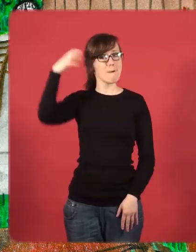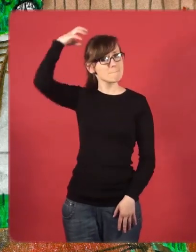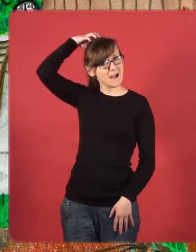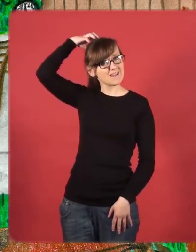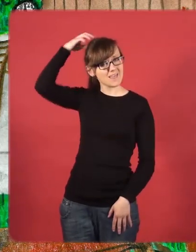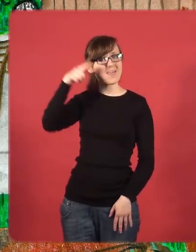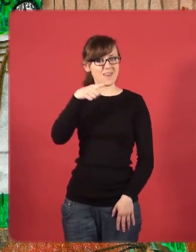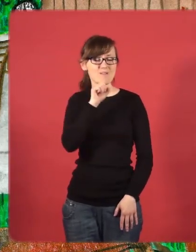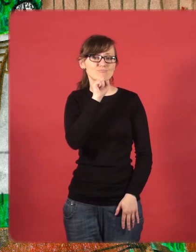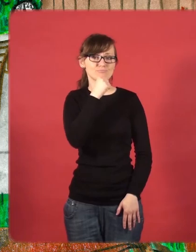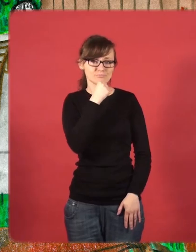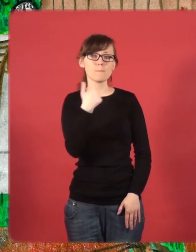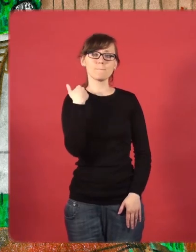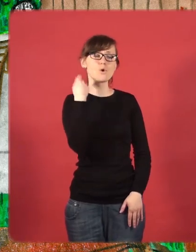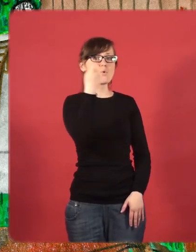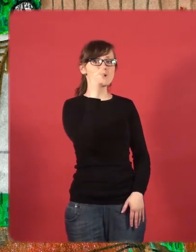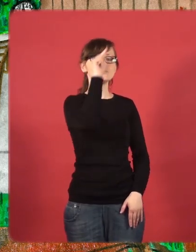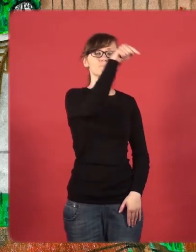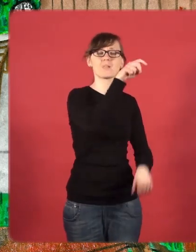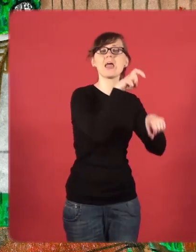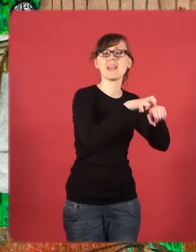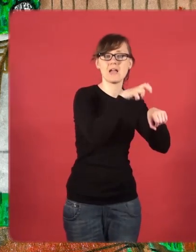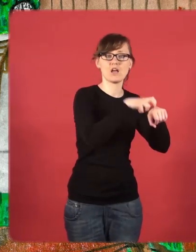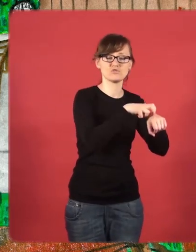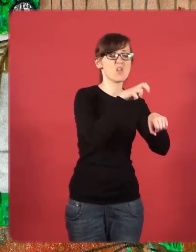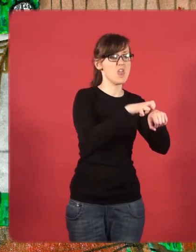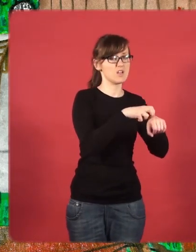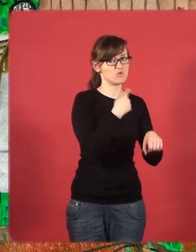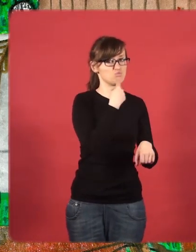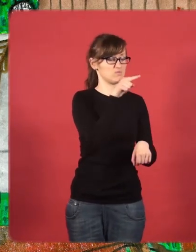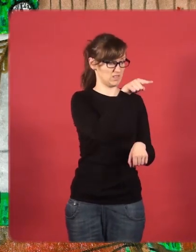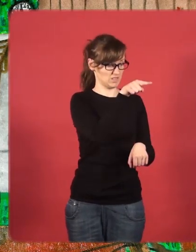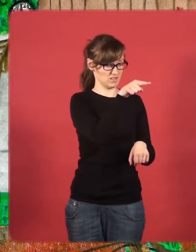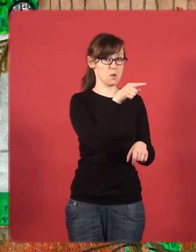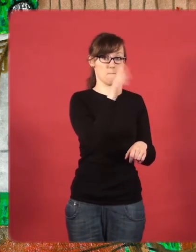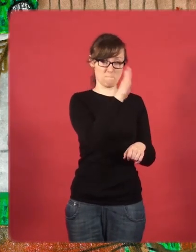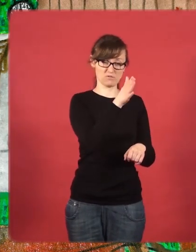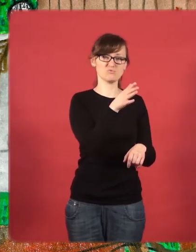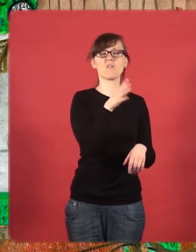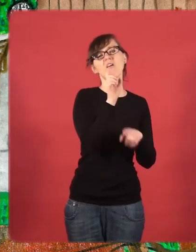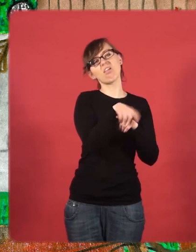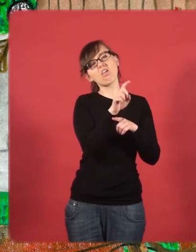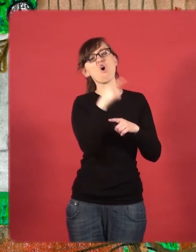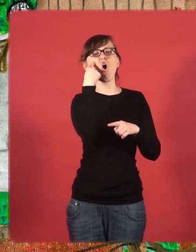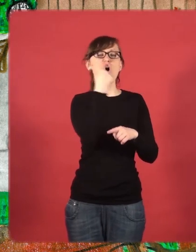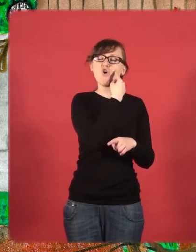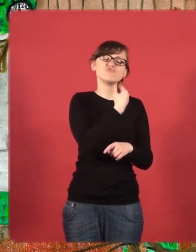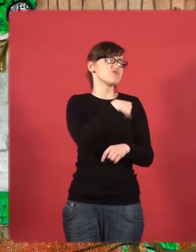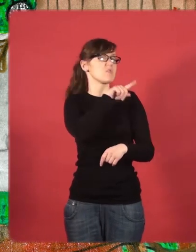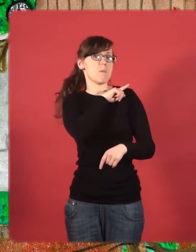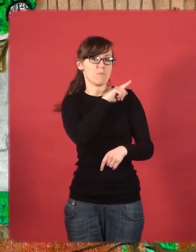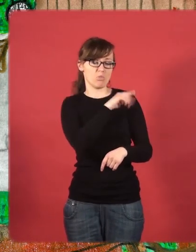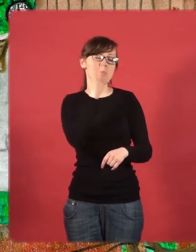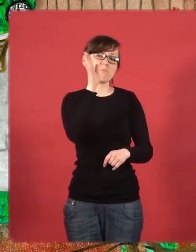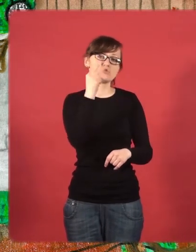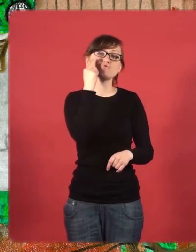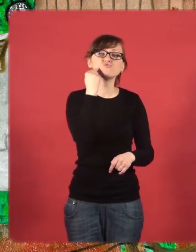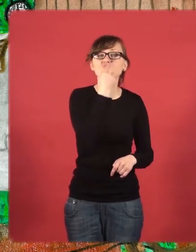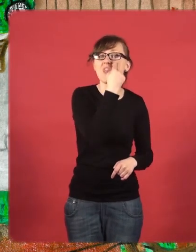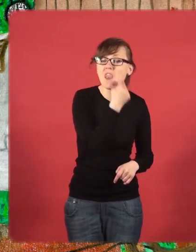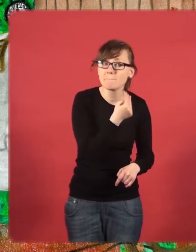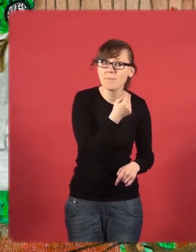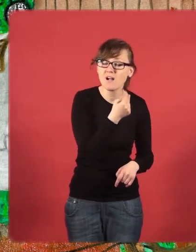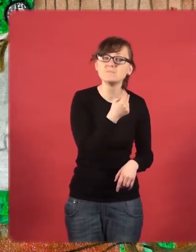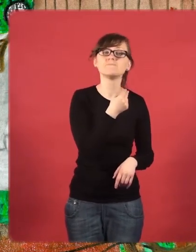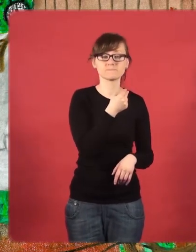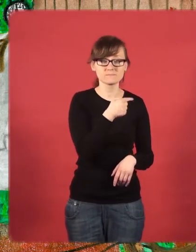Maryla poinformowała Anię, że jedzie do Carmody, żeby zbadać wzrok u sławnego okulisty, który tam przyjechał. Okazało się, że okulista zalecił jej bezwarunkowo oszczędzać wzrok, ponieważ w innym przypadku za pół roku oślepnie.